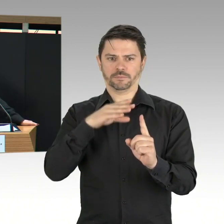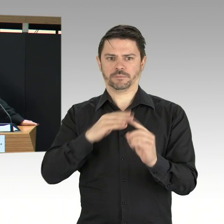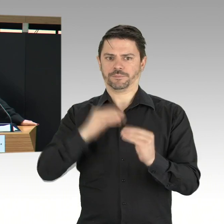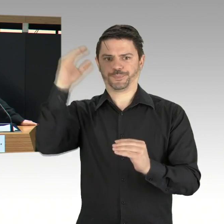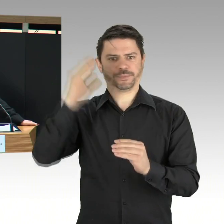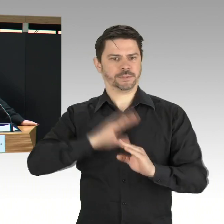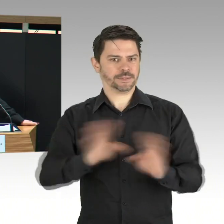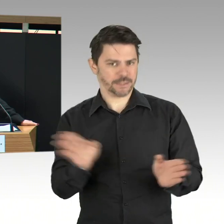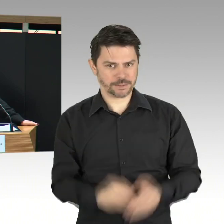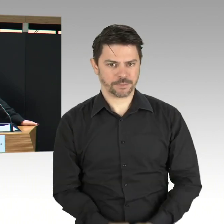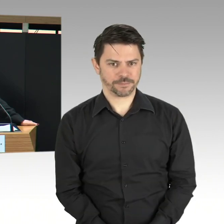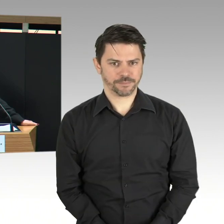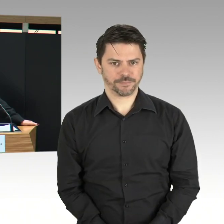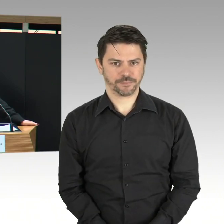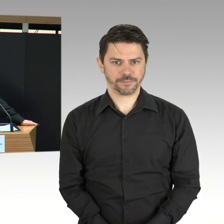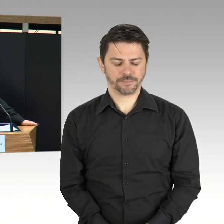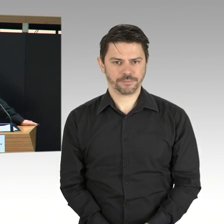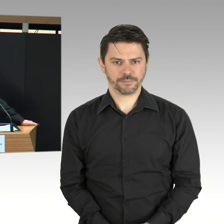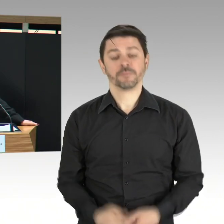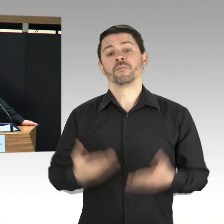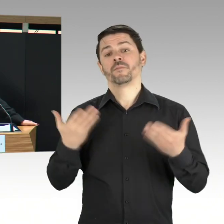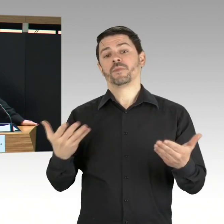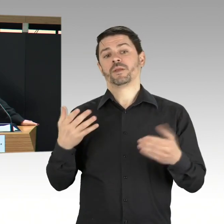und Sie werden keine Mieterhöhungen mehr in Ihrem Briefkasten finden,